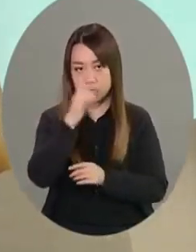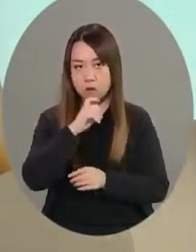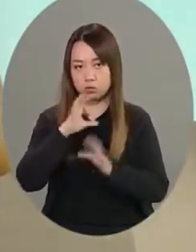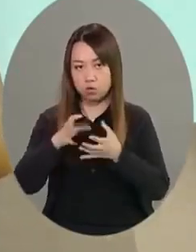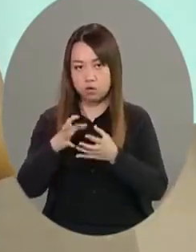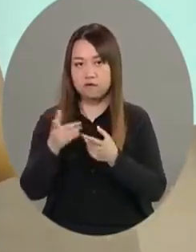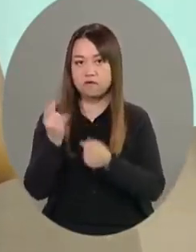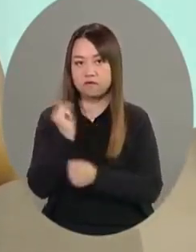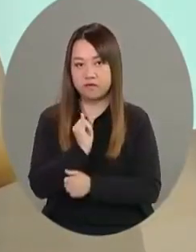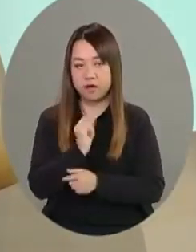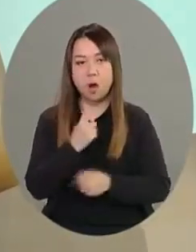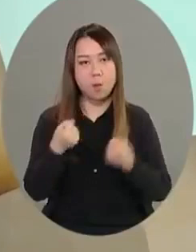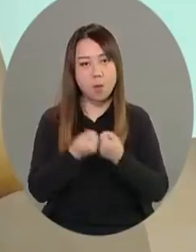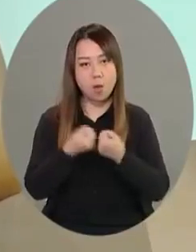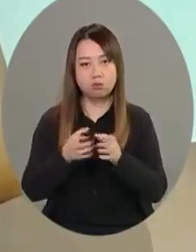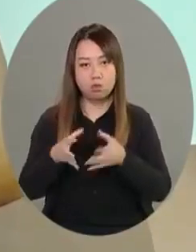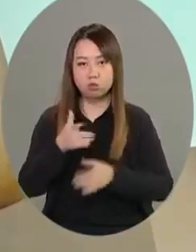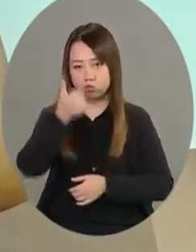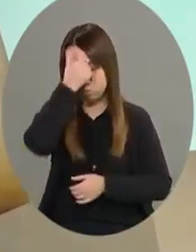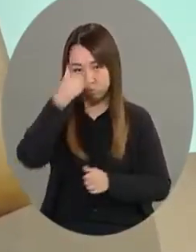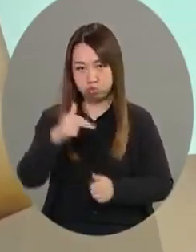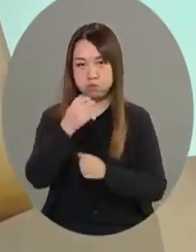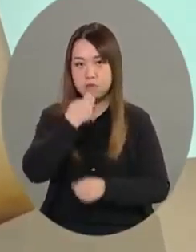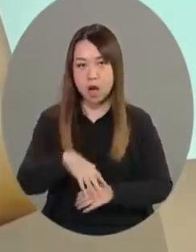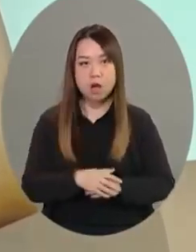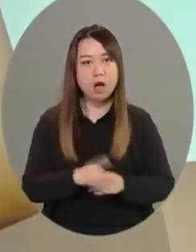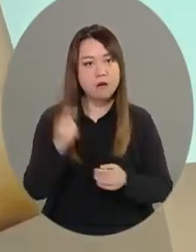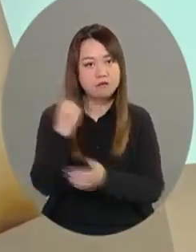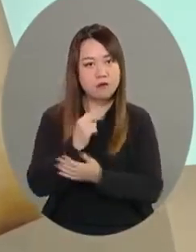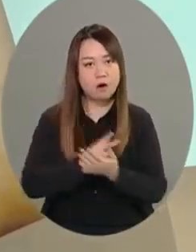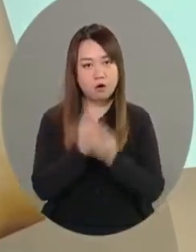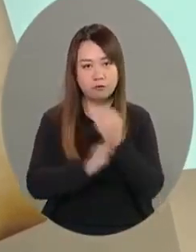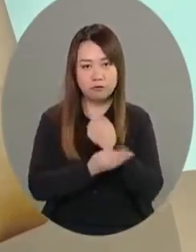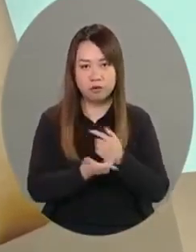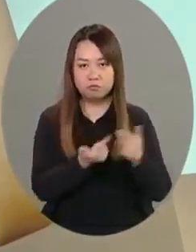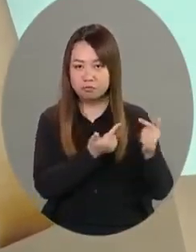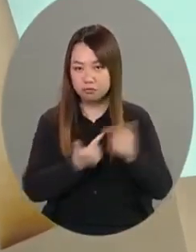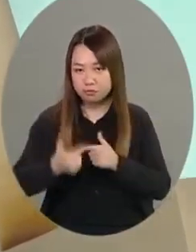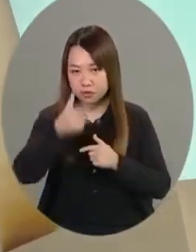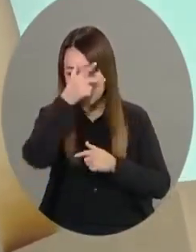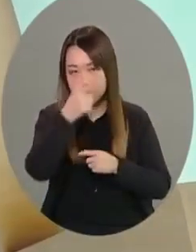有组织犯罪以暴力罪案组的主管 反修例风波已至到警民冲突